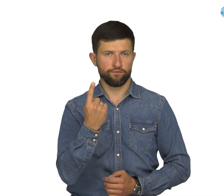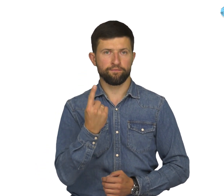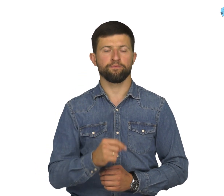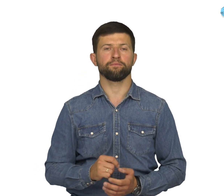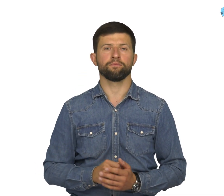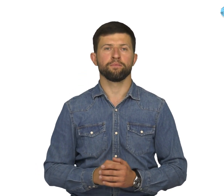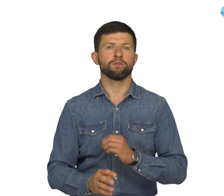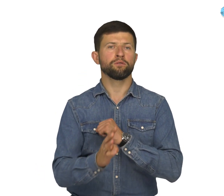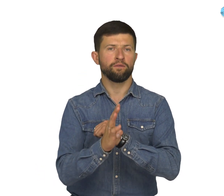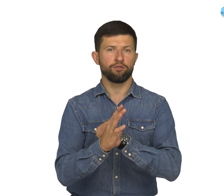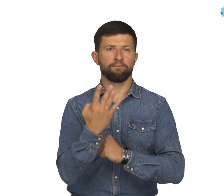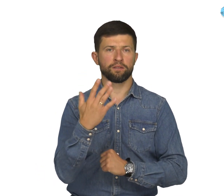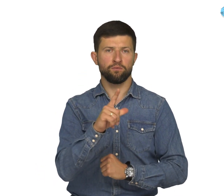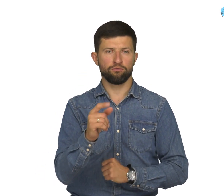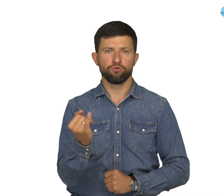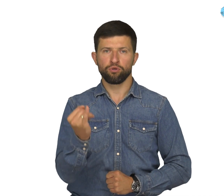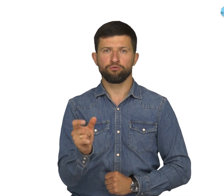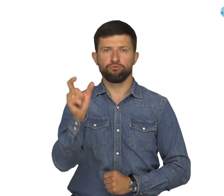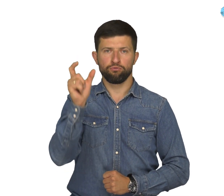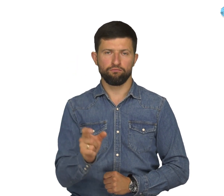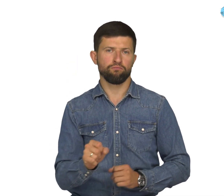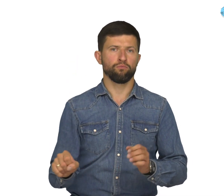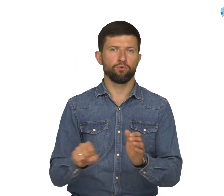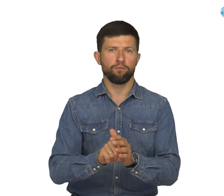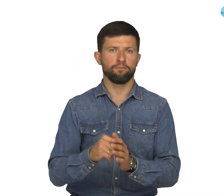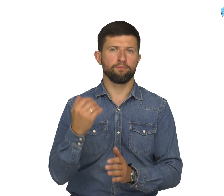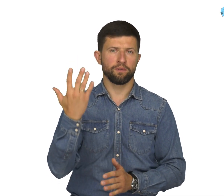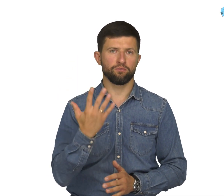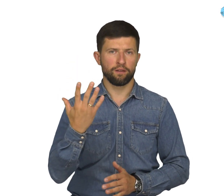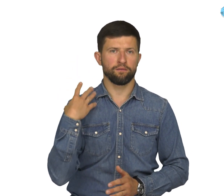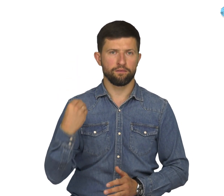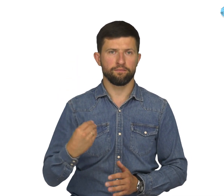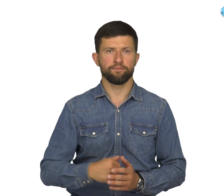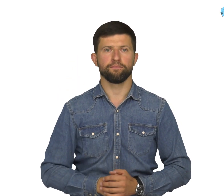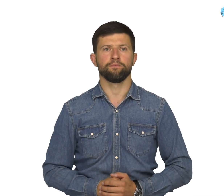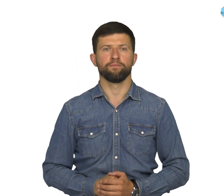Jeden – 95,00 zł na dziecko w wieku do ukończenia 5 roku życia.